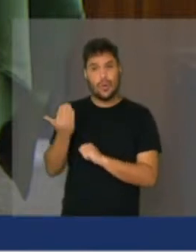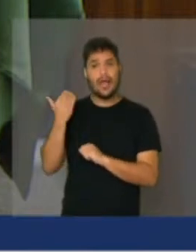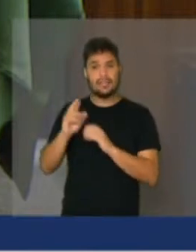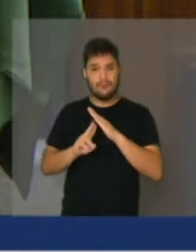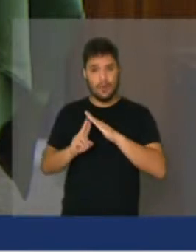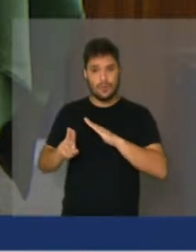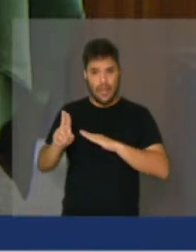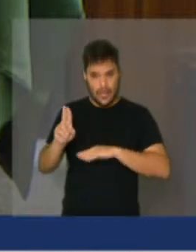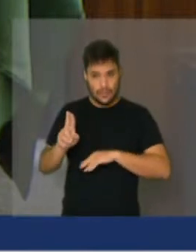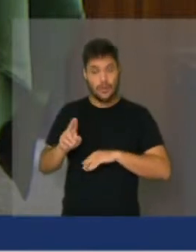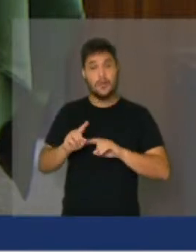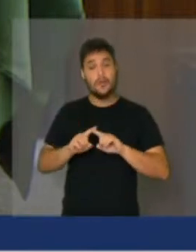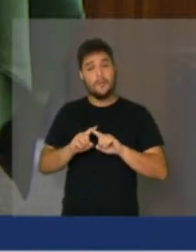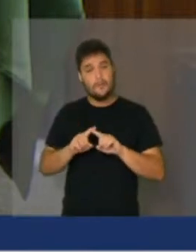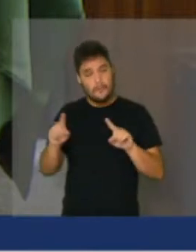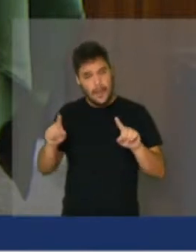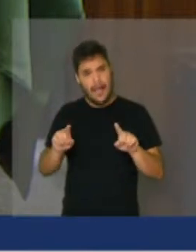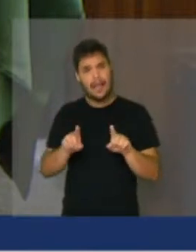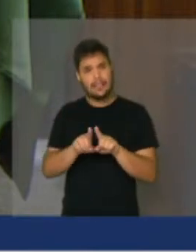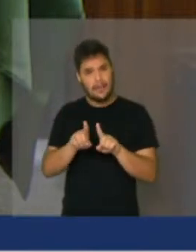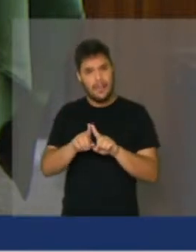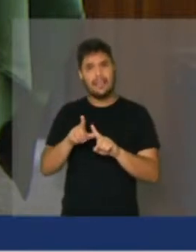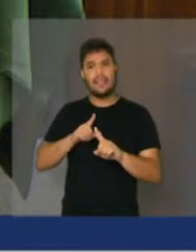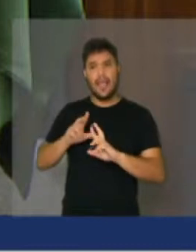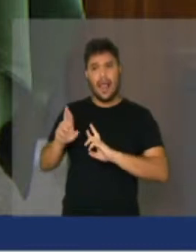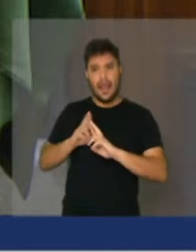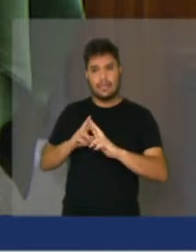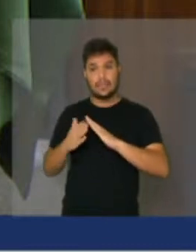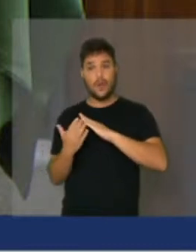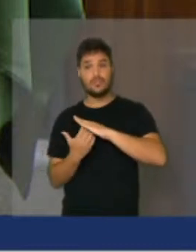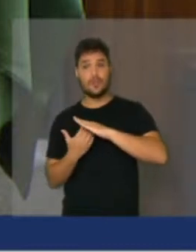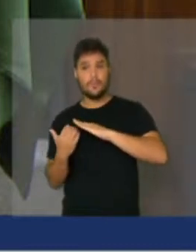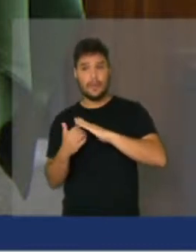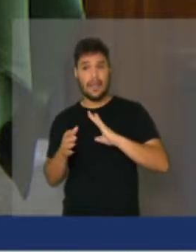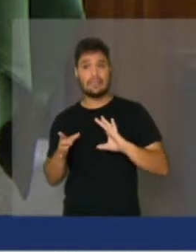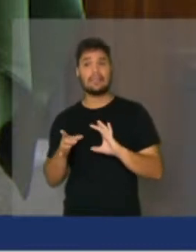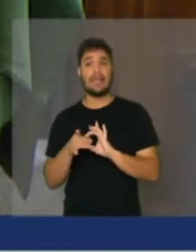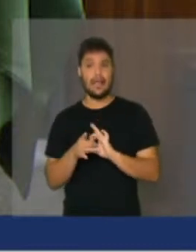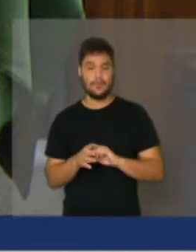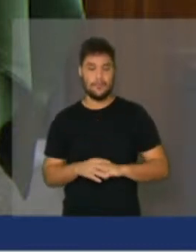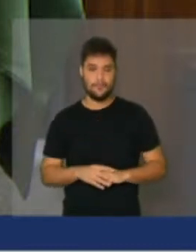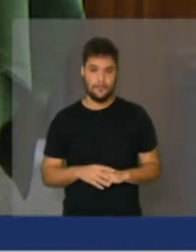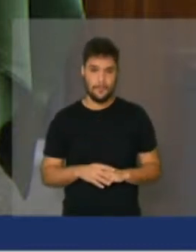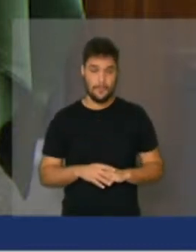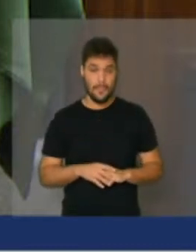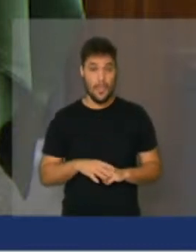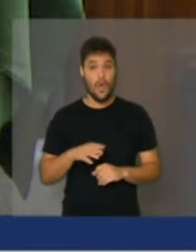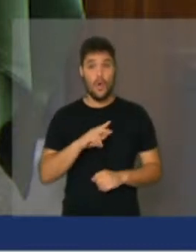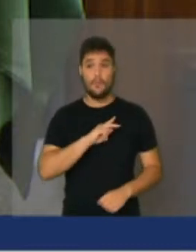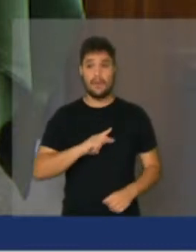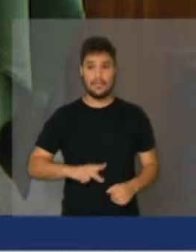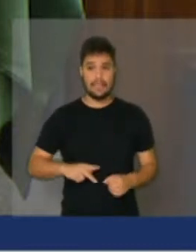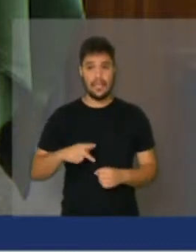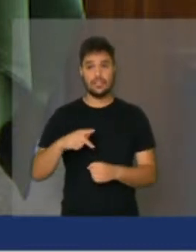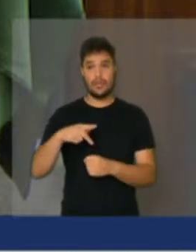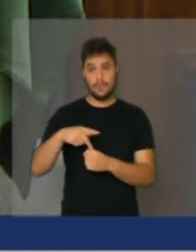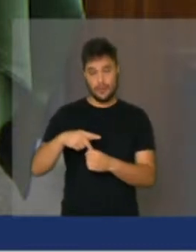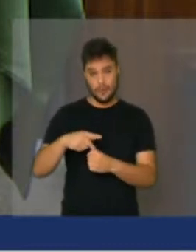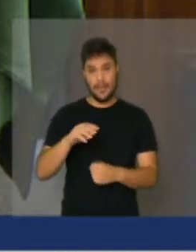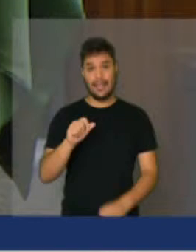TAMBÉM RELAÇÕES EMPRESARIAIS. PRESIDENTE DA PETROBRAS CASTELO BRANCO, O PRESIDENTE DO BANCO CENTRAL, ROBERTO CAMPOS NETO, O